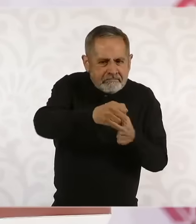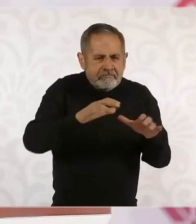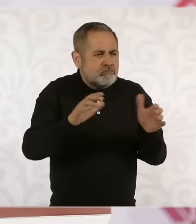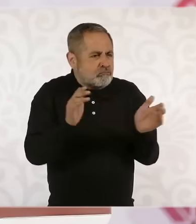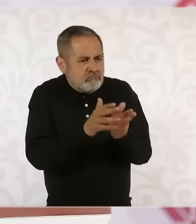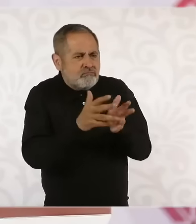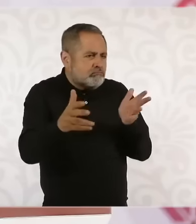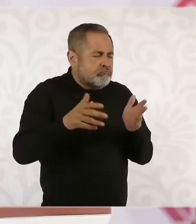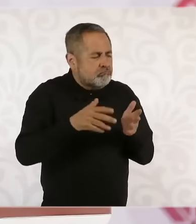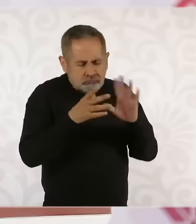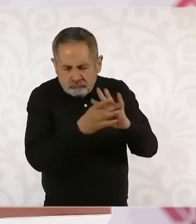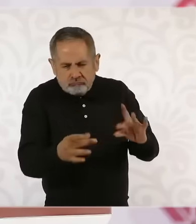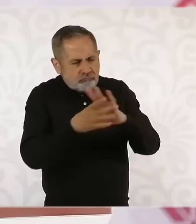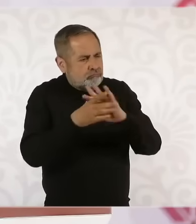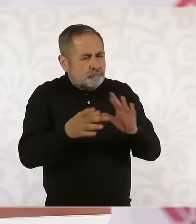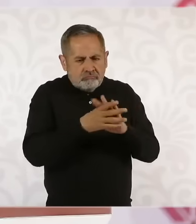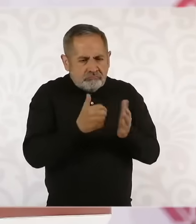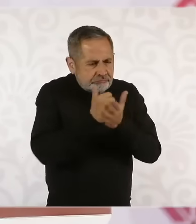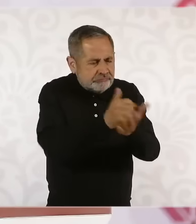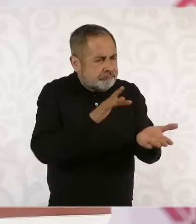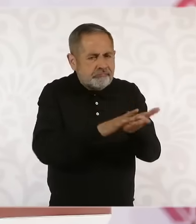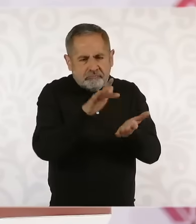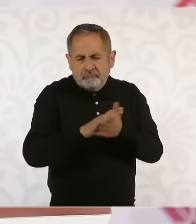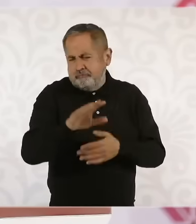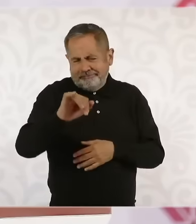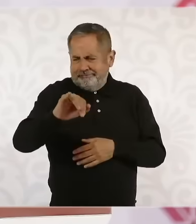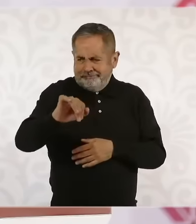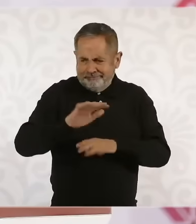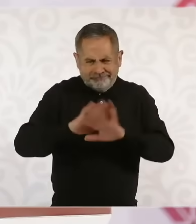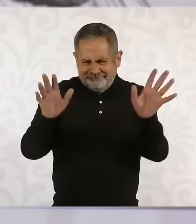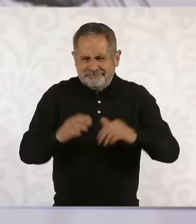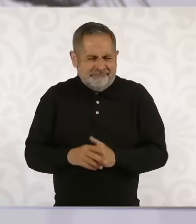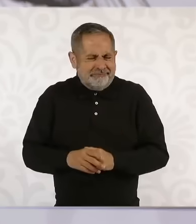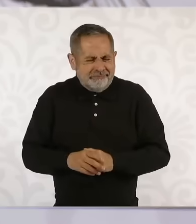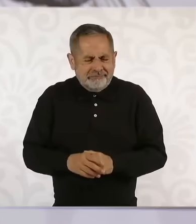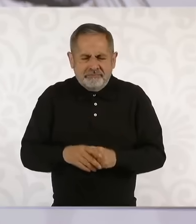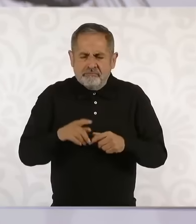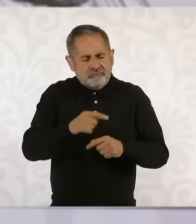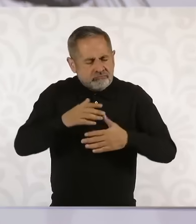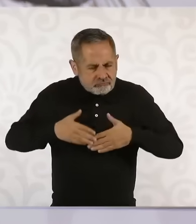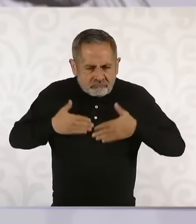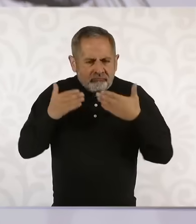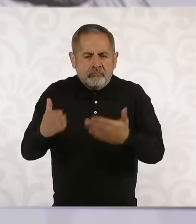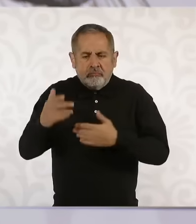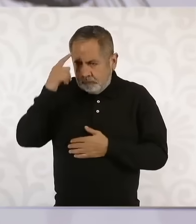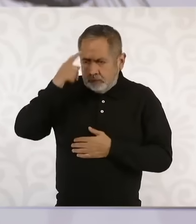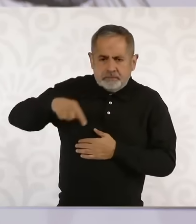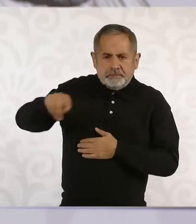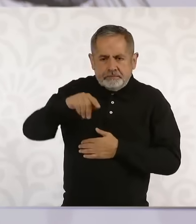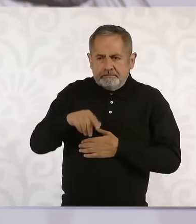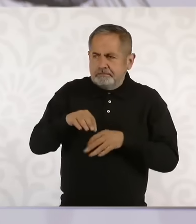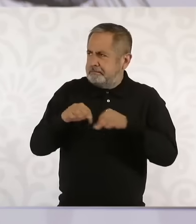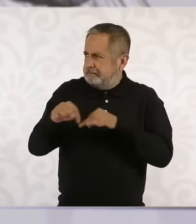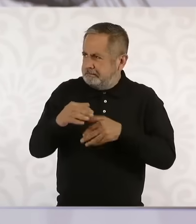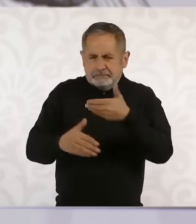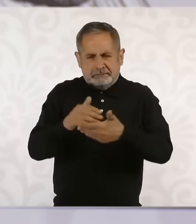medianos y eh darles toda la confianza para que puedan trabajar e invertir en el campo. Gracias,